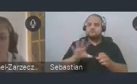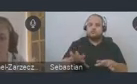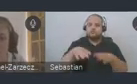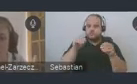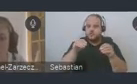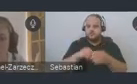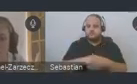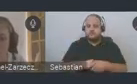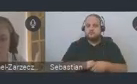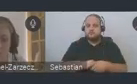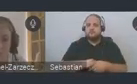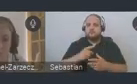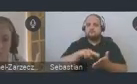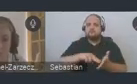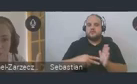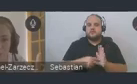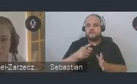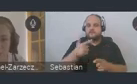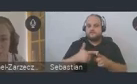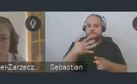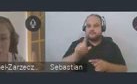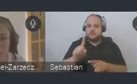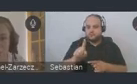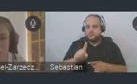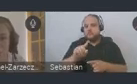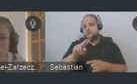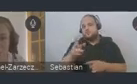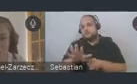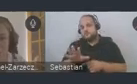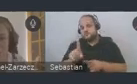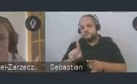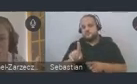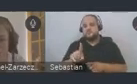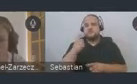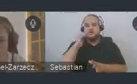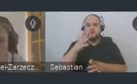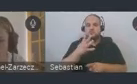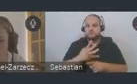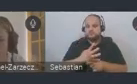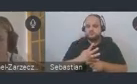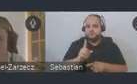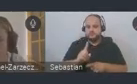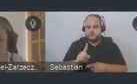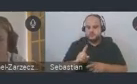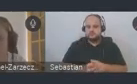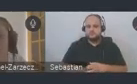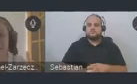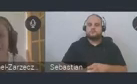Tutaj to jest zaplanowane na 25 minut i 15, czyli 40 minut. Takie to wprowadzenie.